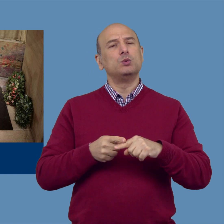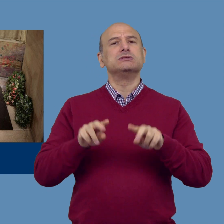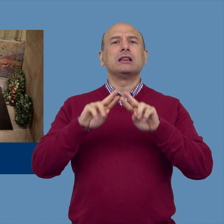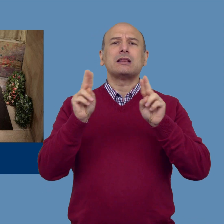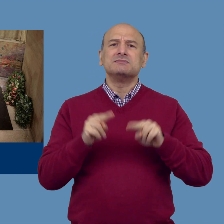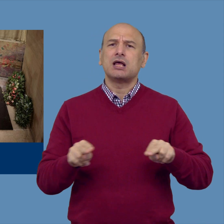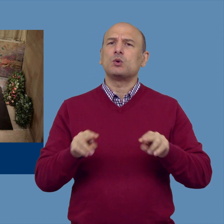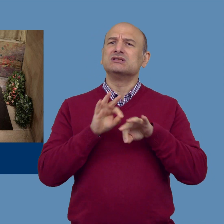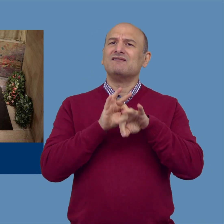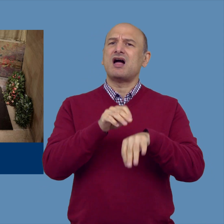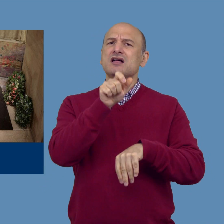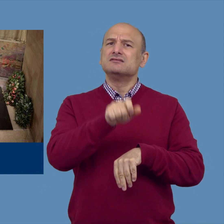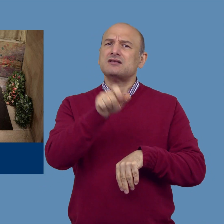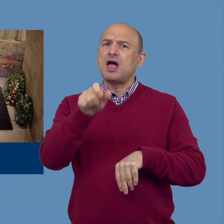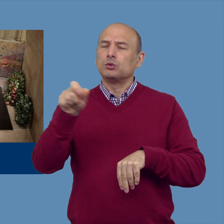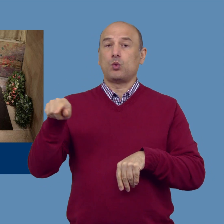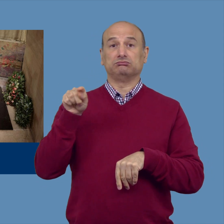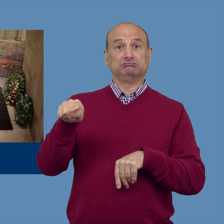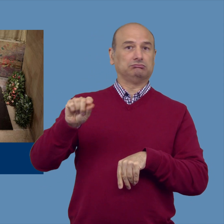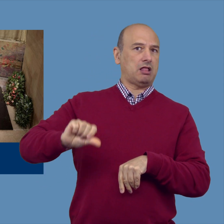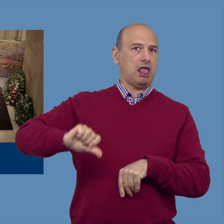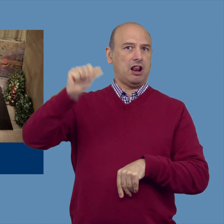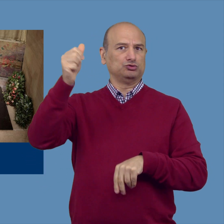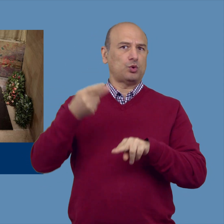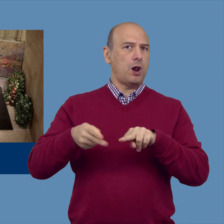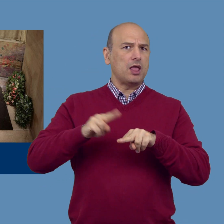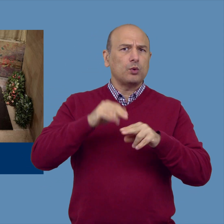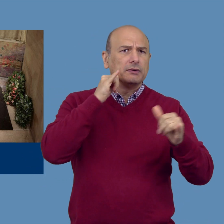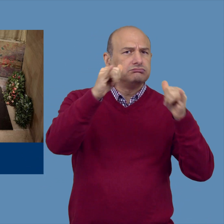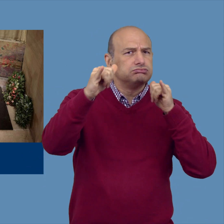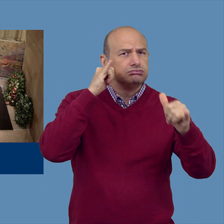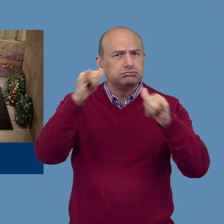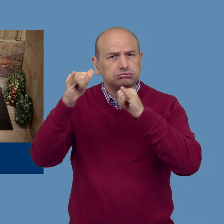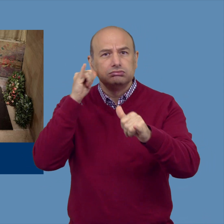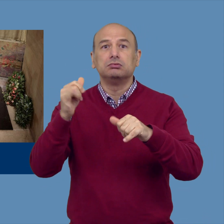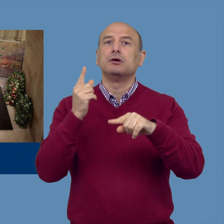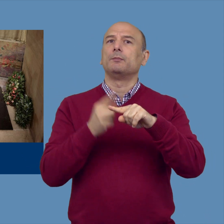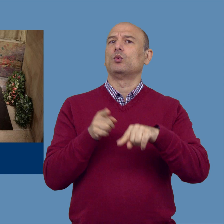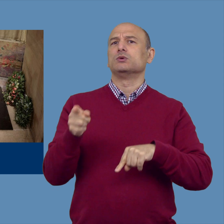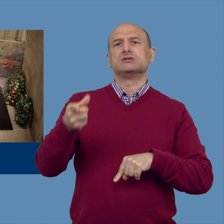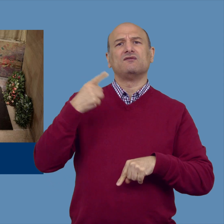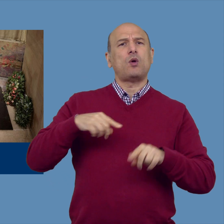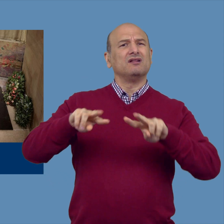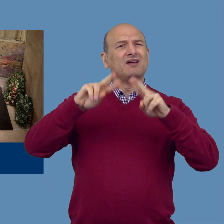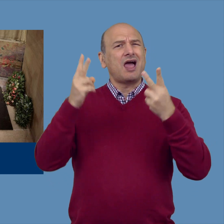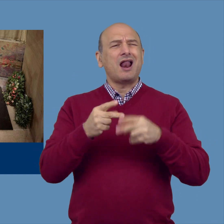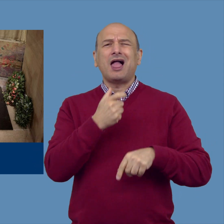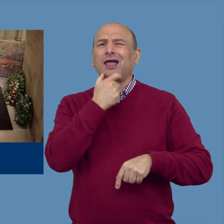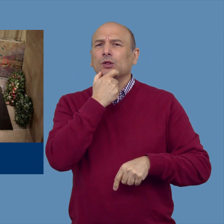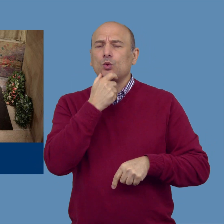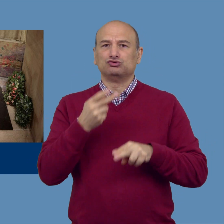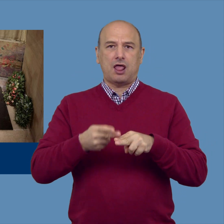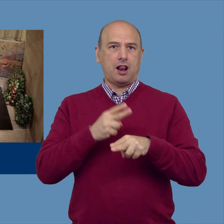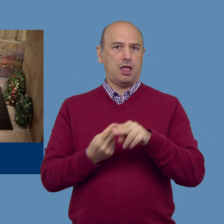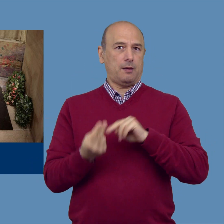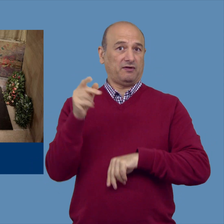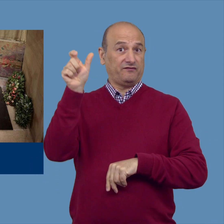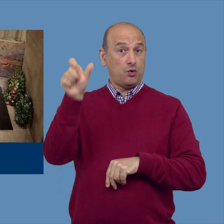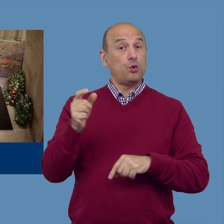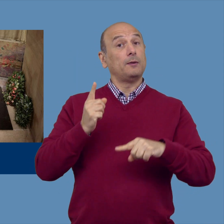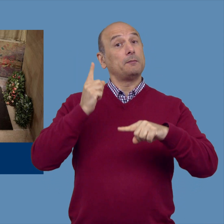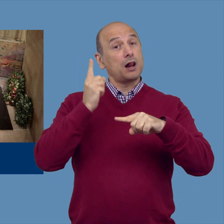Minden más nemzetközi vezetőnél többet utazott, és ő volt a világ legidősebb államfője